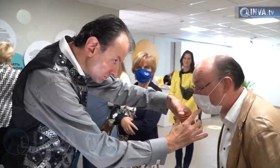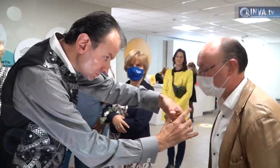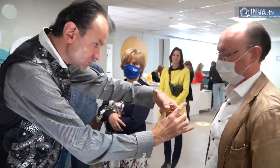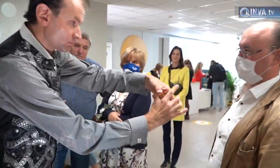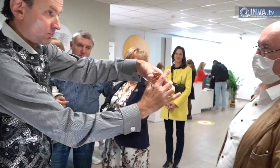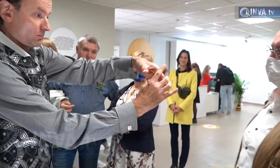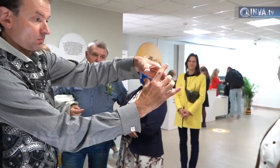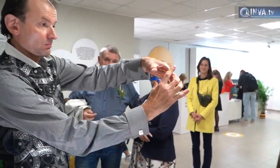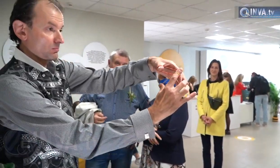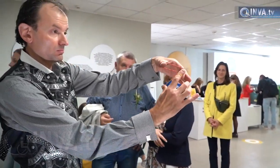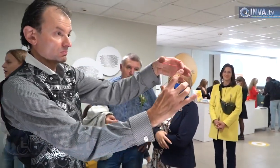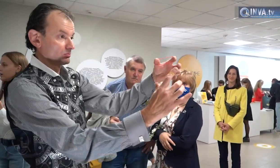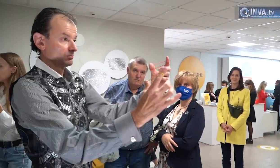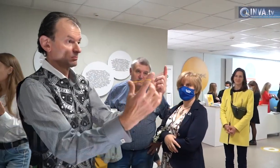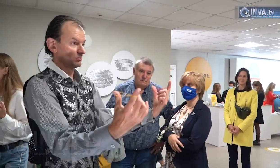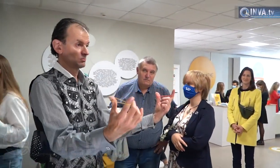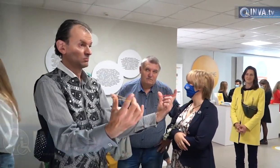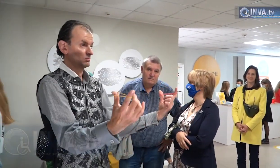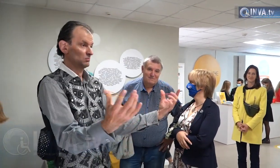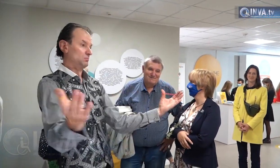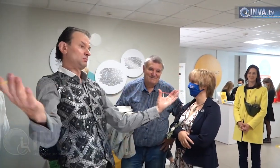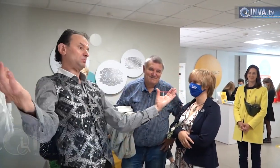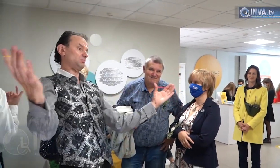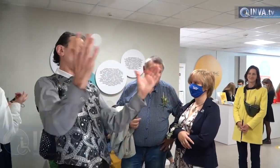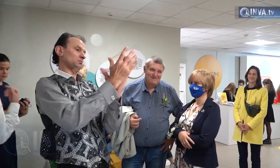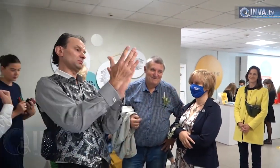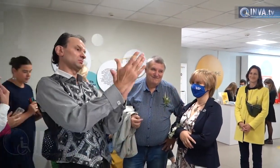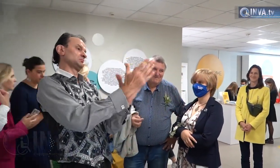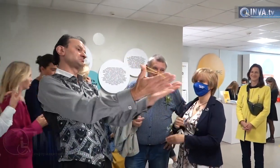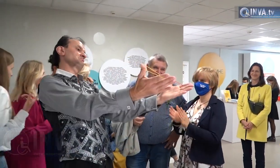если физически отсутствует возможность слышать.